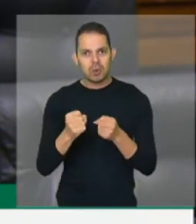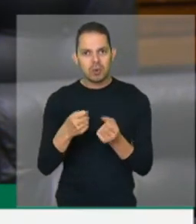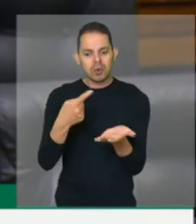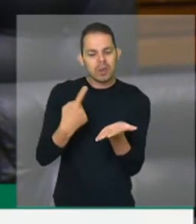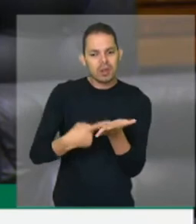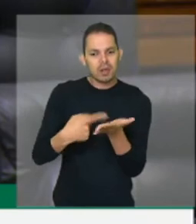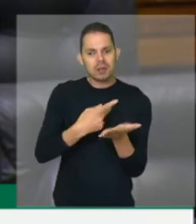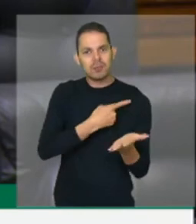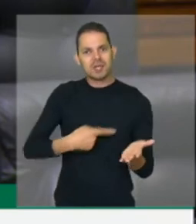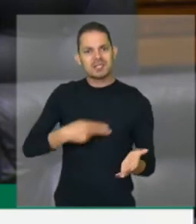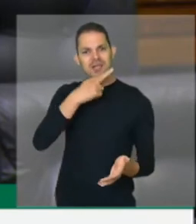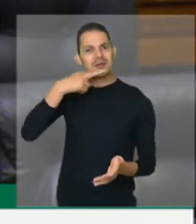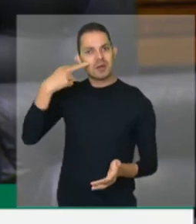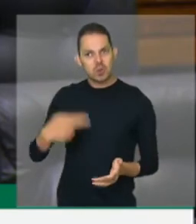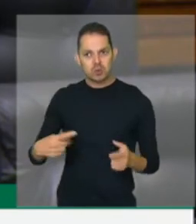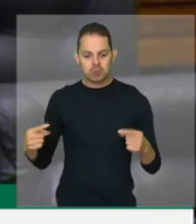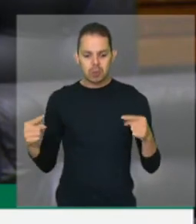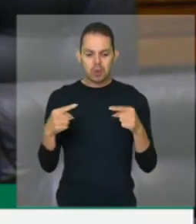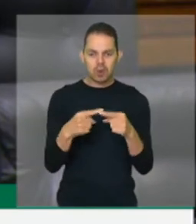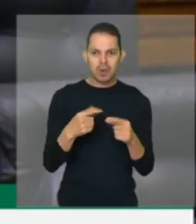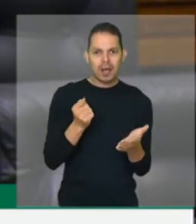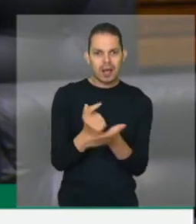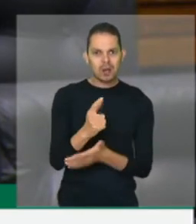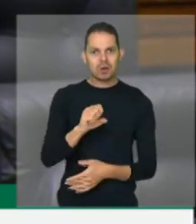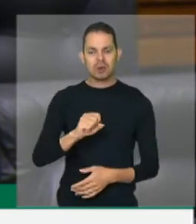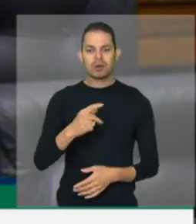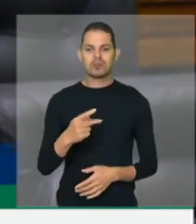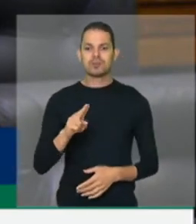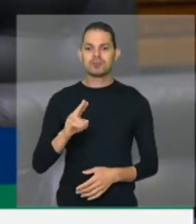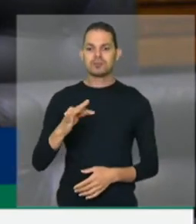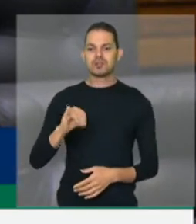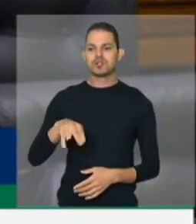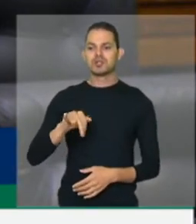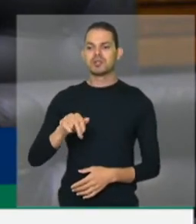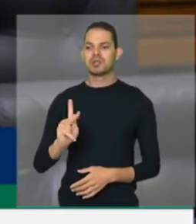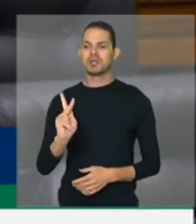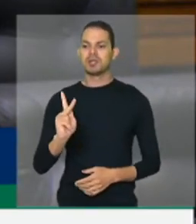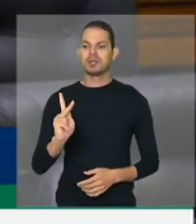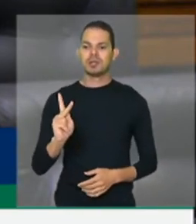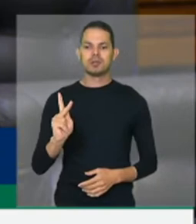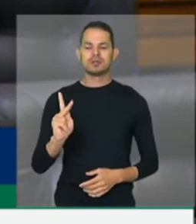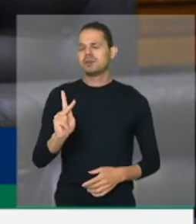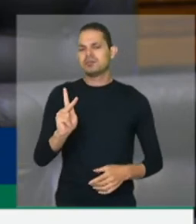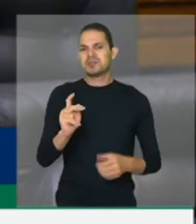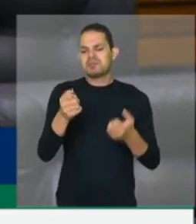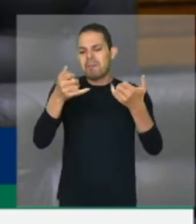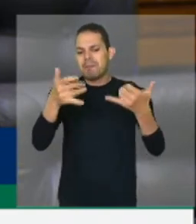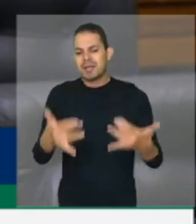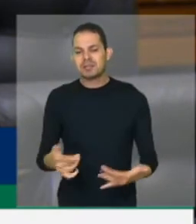NEGOCIAR COM O PRESIDENTE DA RÚSSIA A COMPRA DA VACINA SPUTNIK. ENTÃO NÃO TEM EXPLICAÇÃO PRA ANVISA